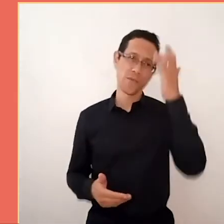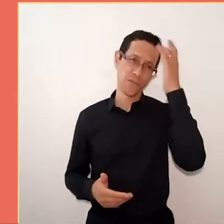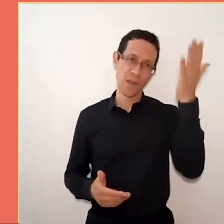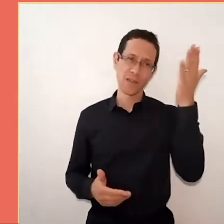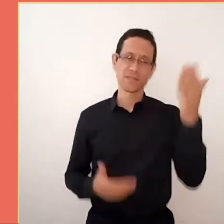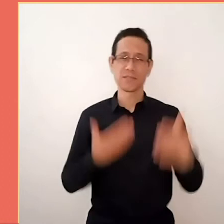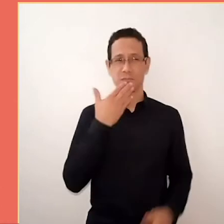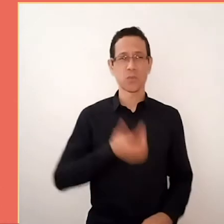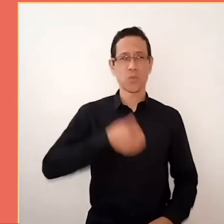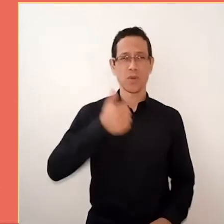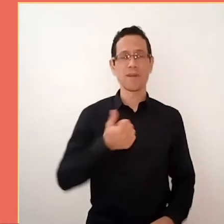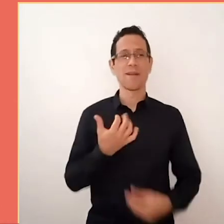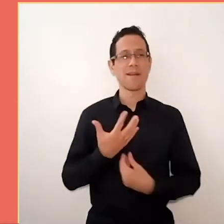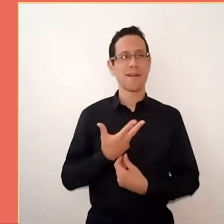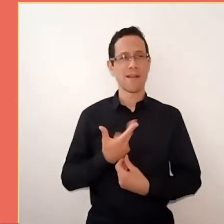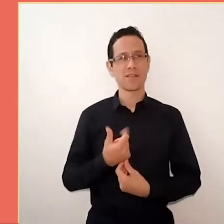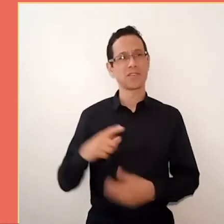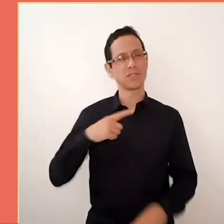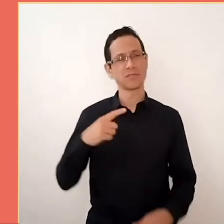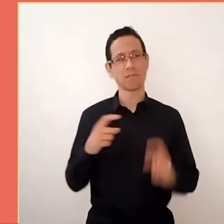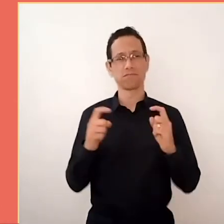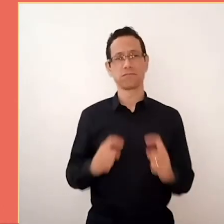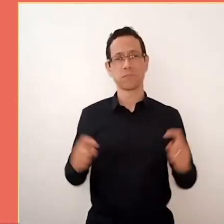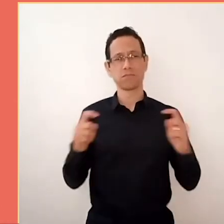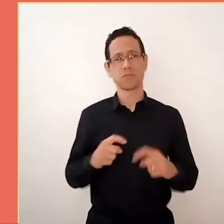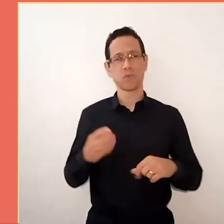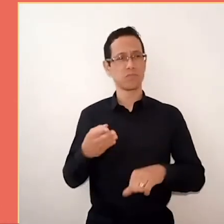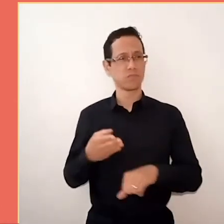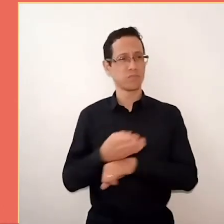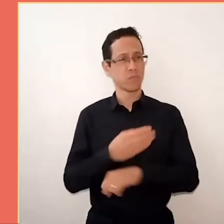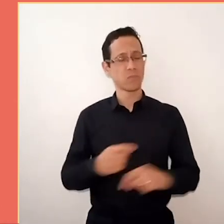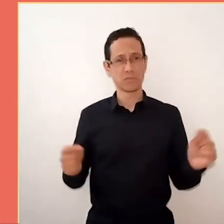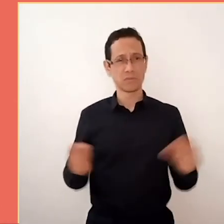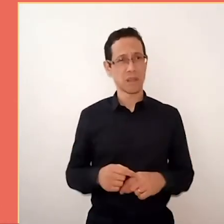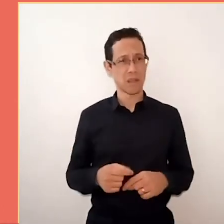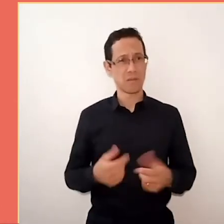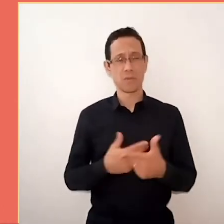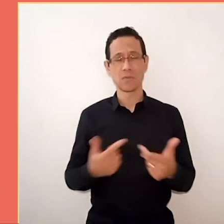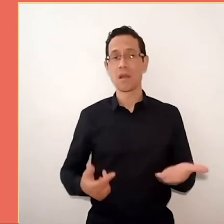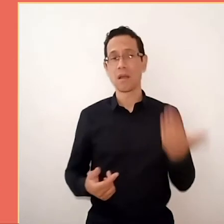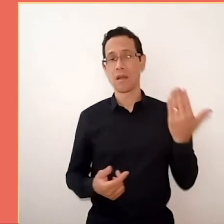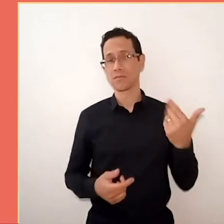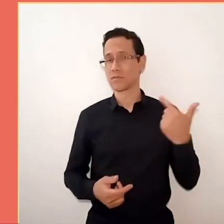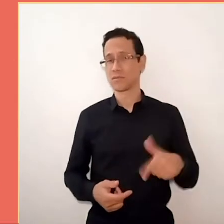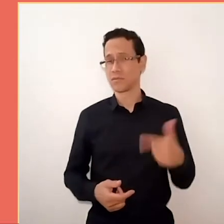porque podemos, através do computador, entrar no Louvre, coisa que antes era impossível, sem ir lá.